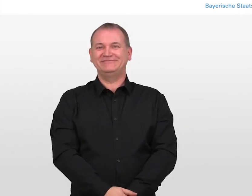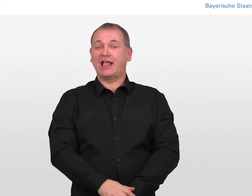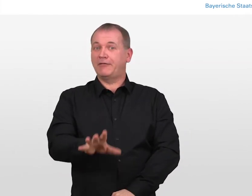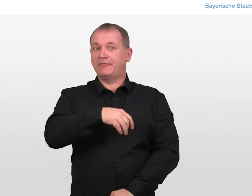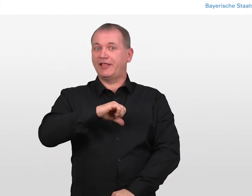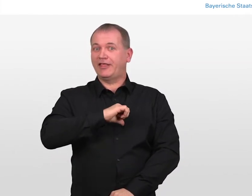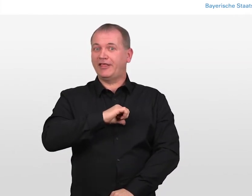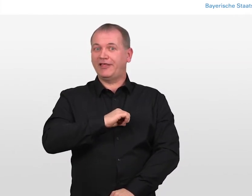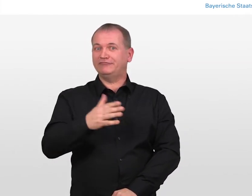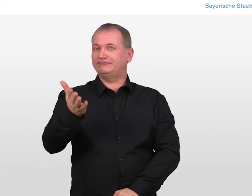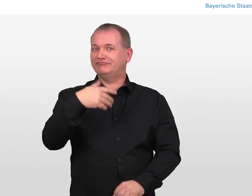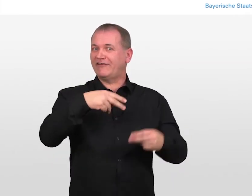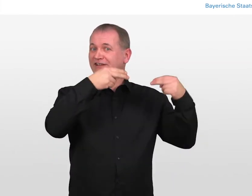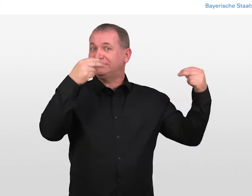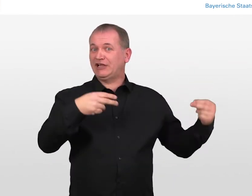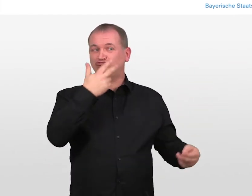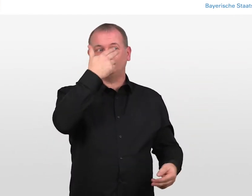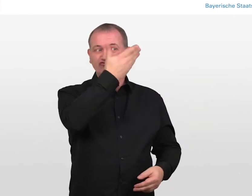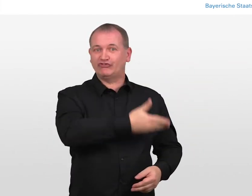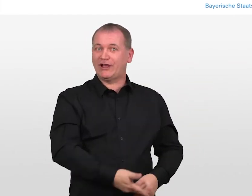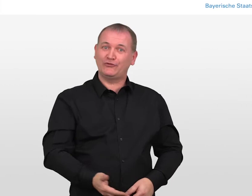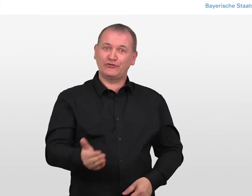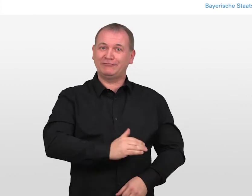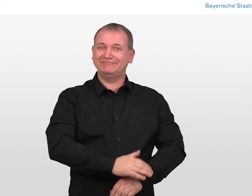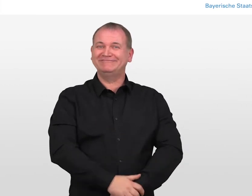Schau mal rein!